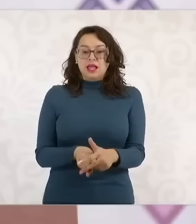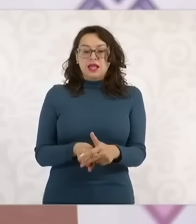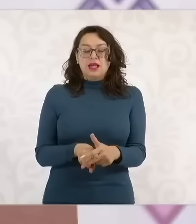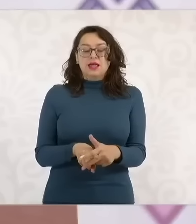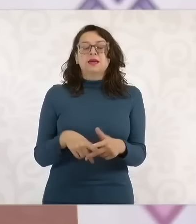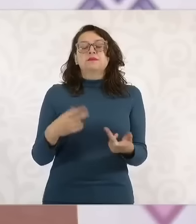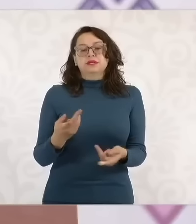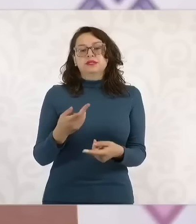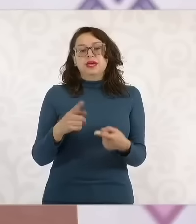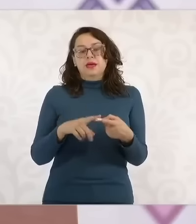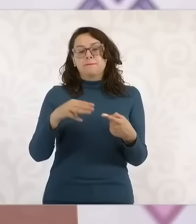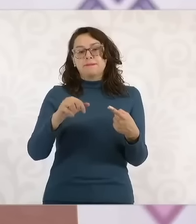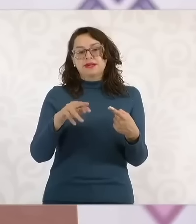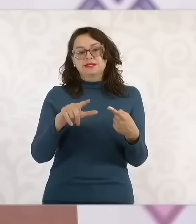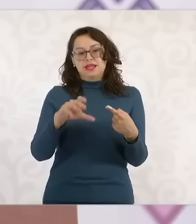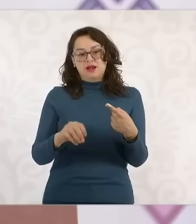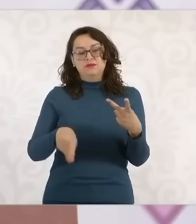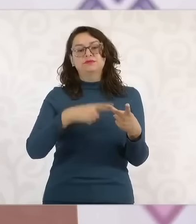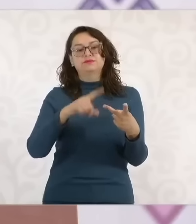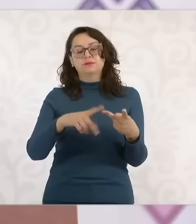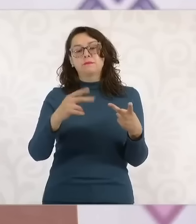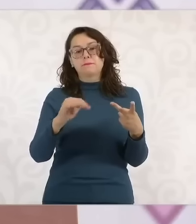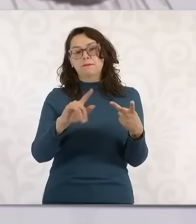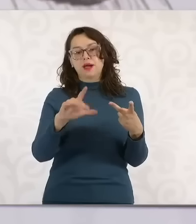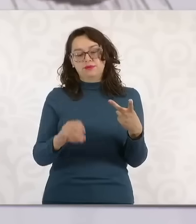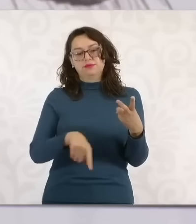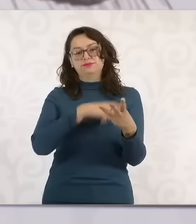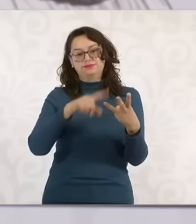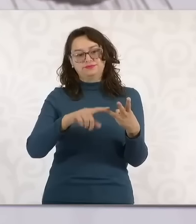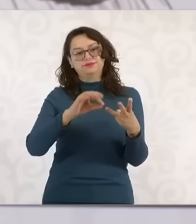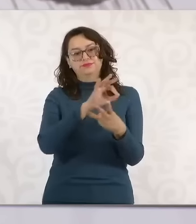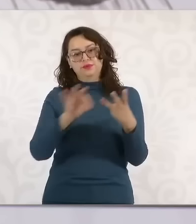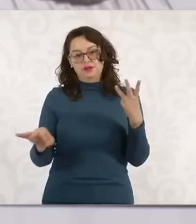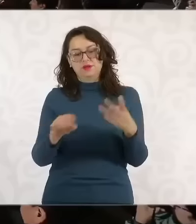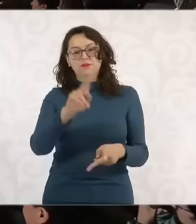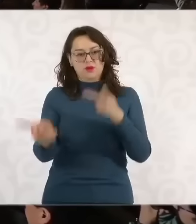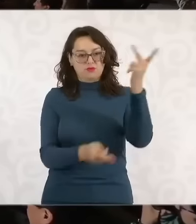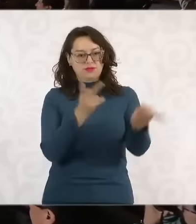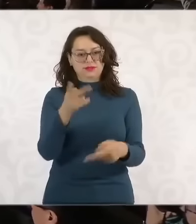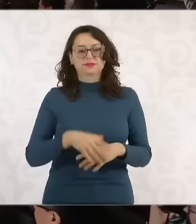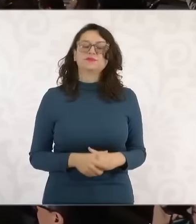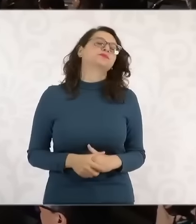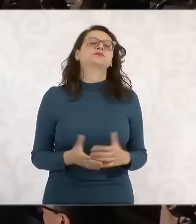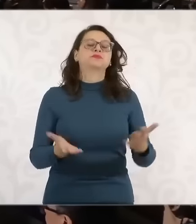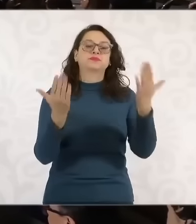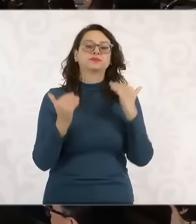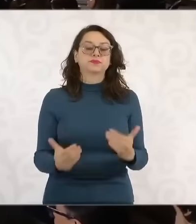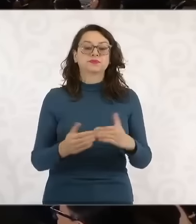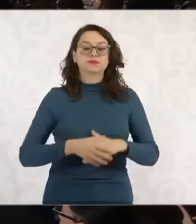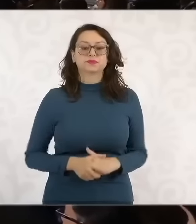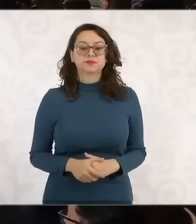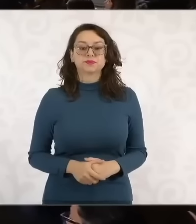después a Jesús Muñoz y después recibimos sus preguntas. Adelante, secretario.